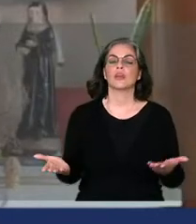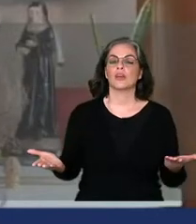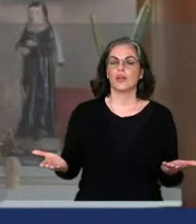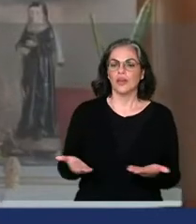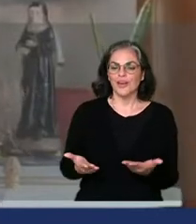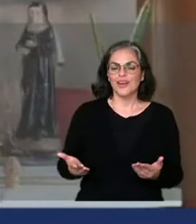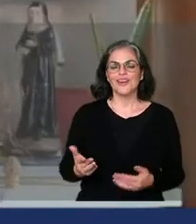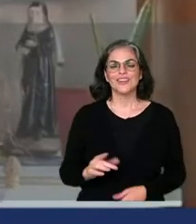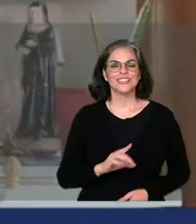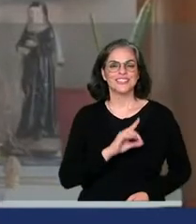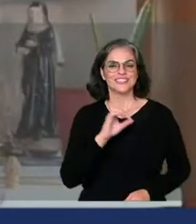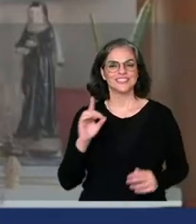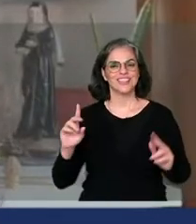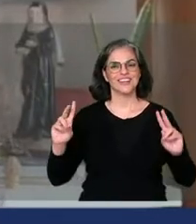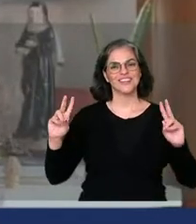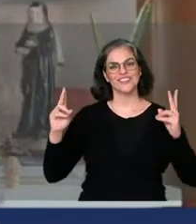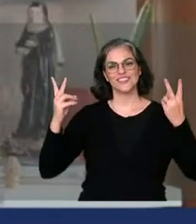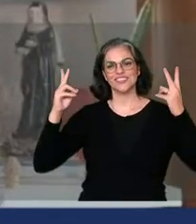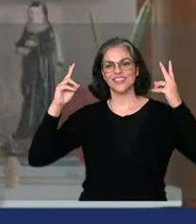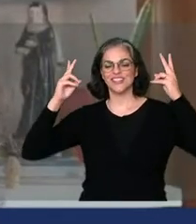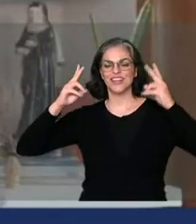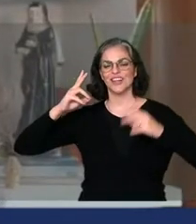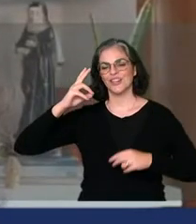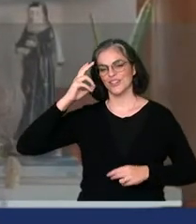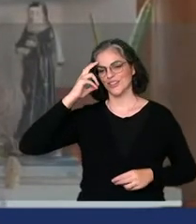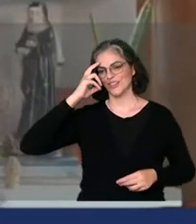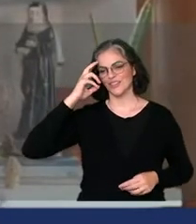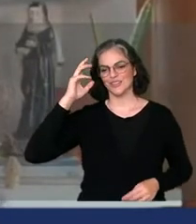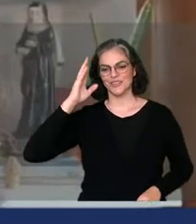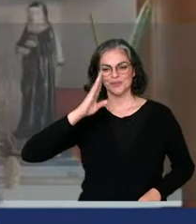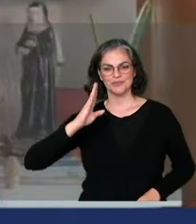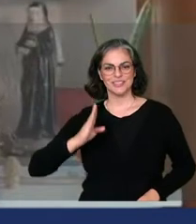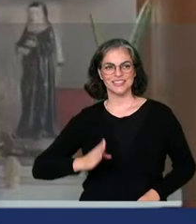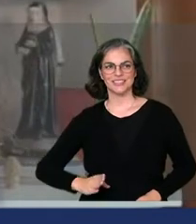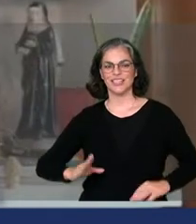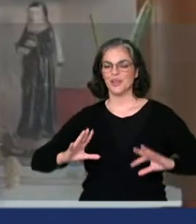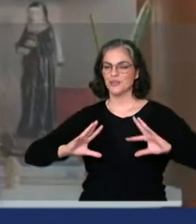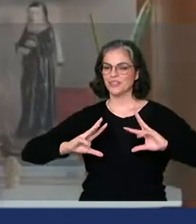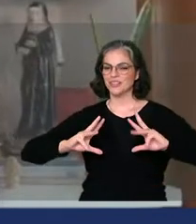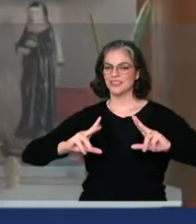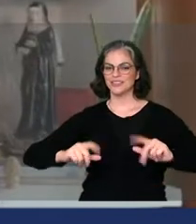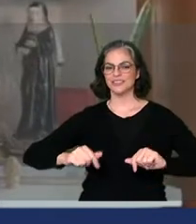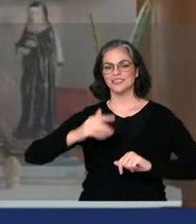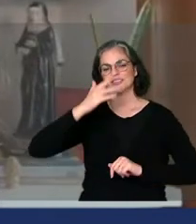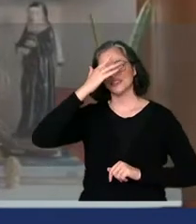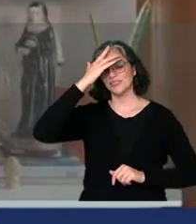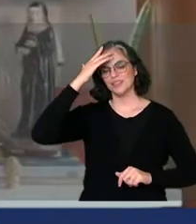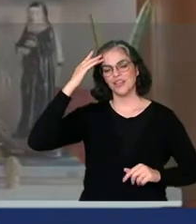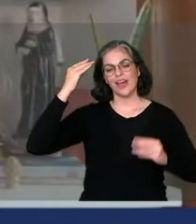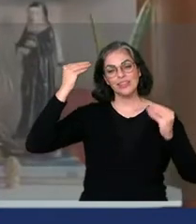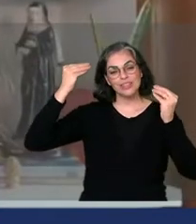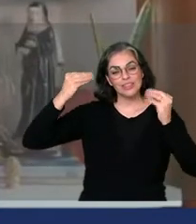PRESIDENTE... -- [DEPUTADA]: OBRIGADA, SENHOR PRESIDENTE, COLEGAS PARLAMENTARES, HOJE É DIA DE VITÓRIA PARA CULTURA BRASILEIRA, PARA TODOS AQUELES